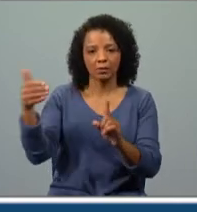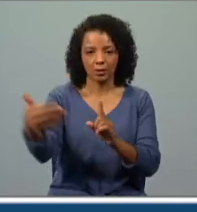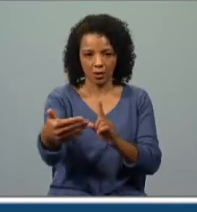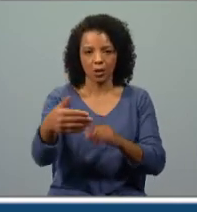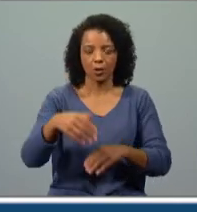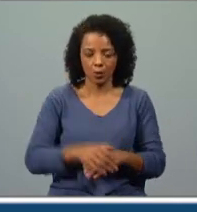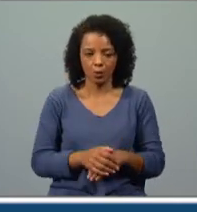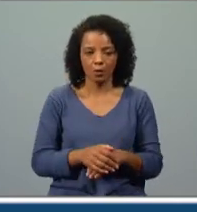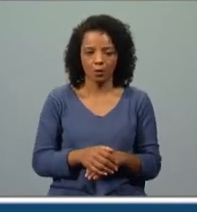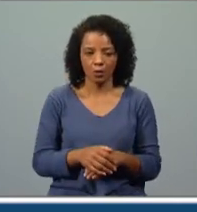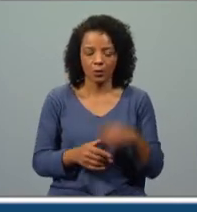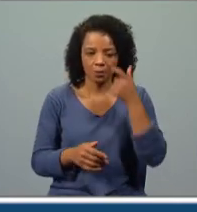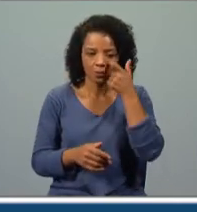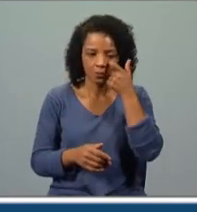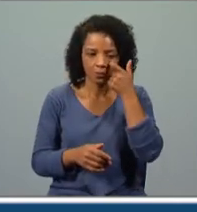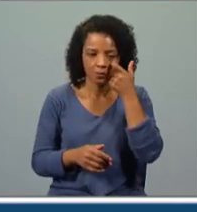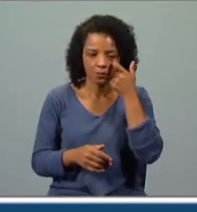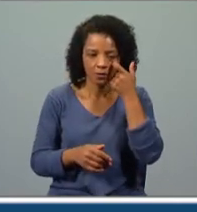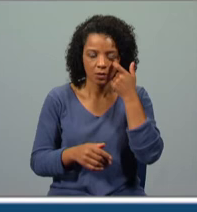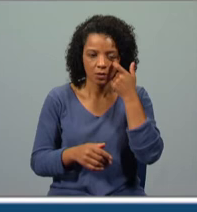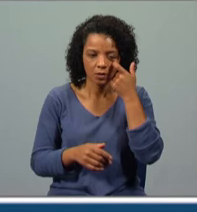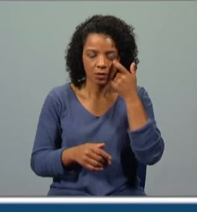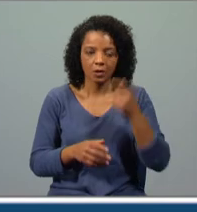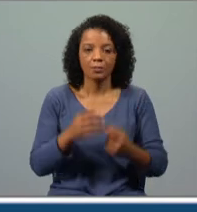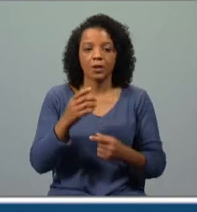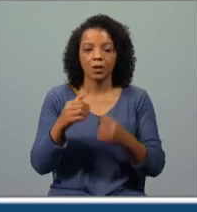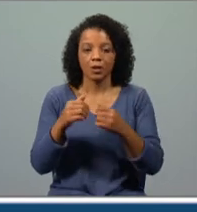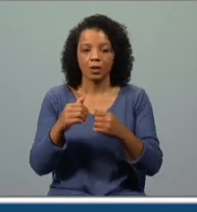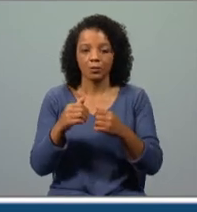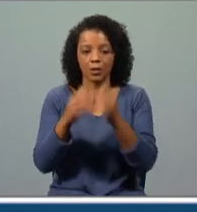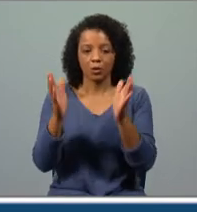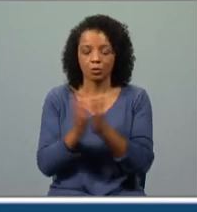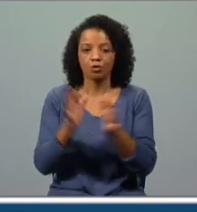relativamente a todo o povo e ou e alguns gregos e era como eu estava a 關於所有人 和 或 和一些希臘人，我就是這樣